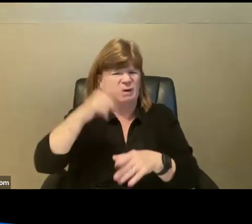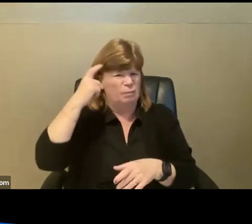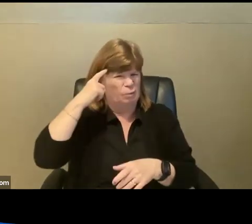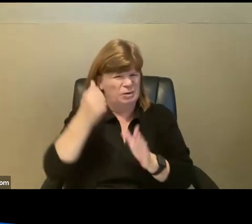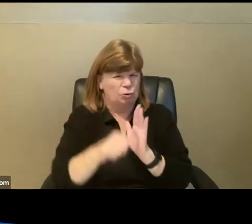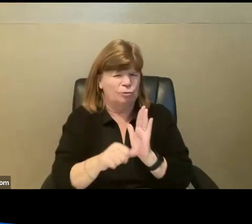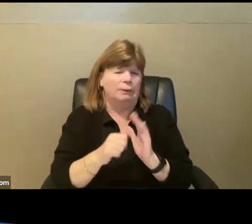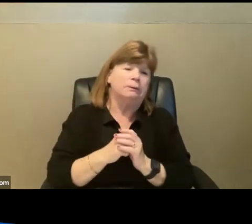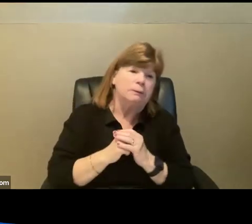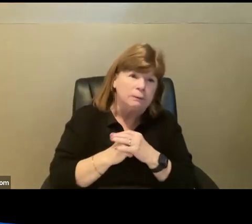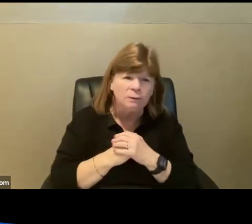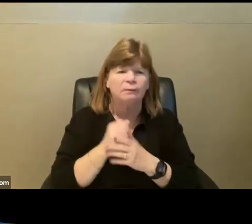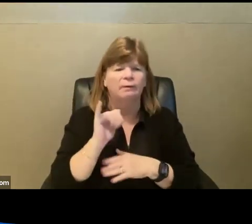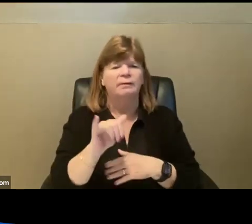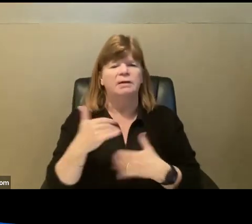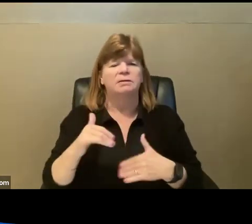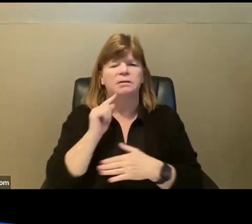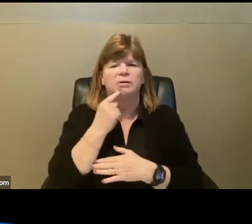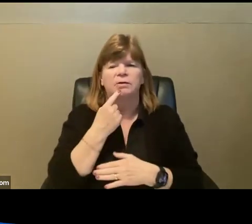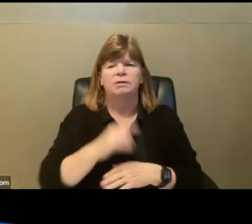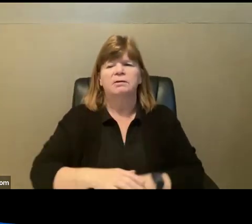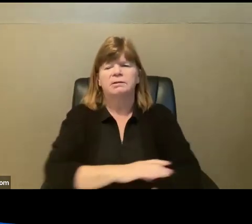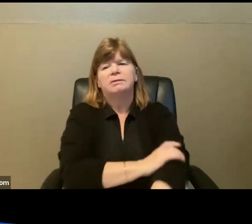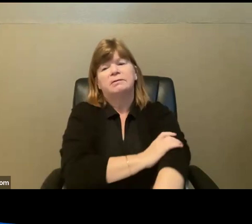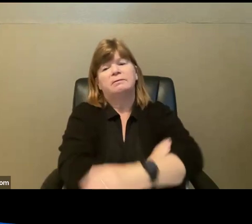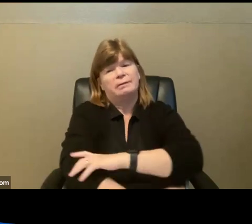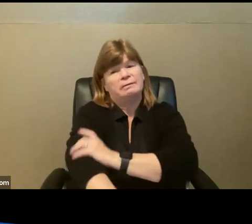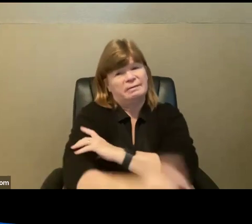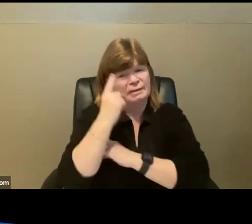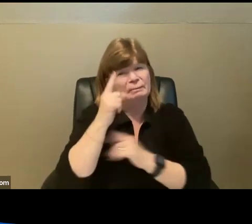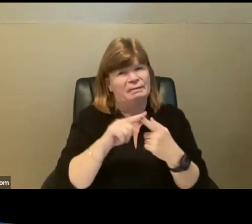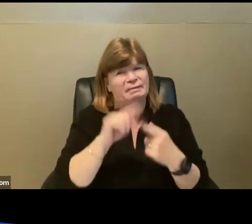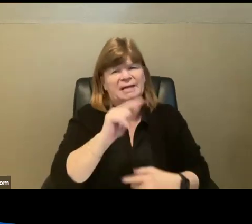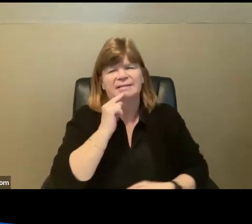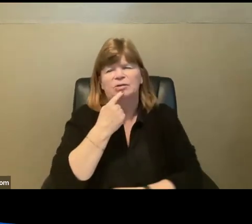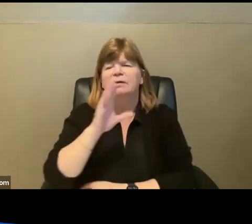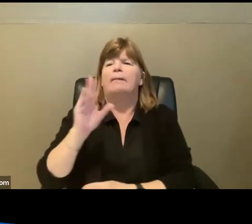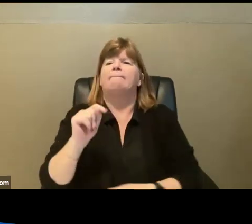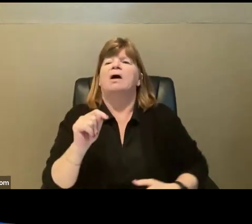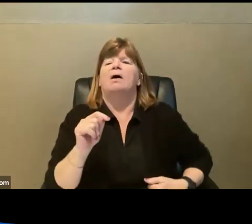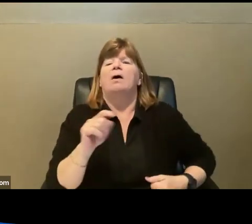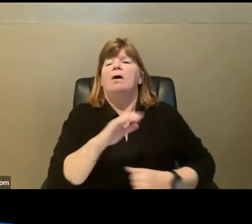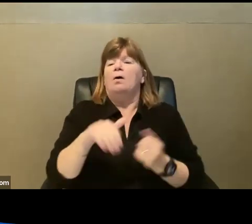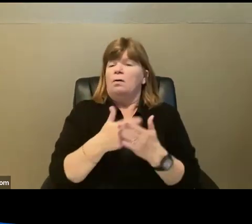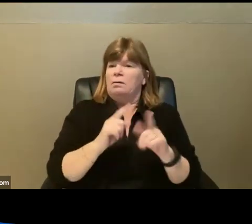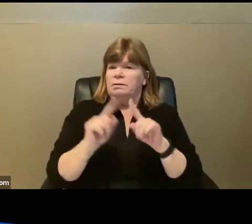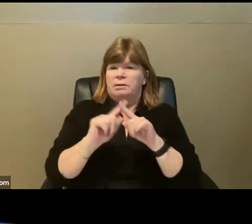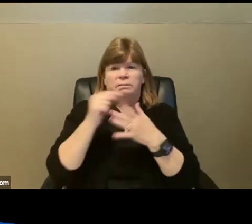Ahora eso es bastante serio. Debes pensar en eso muy seriamente. Pero todas las diferentes cosas que puedes hacer